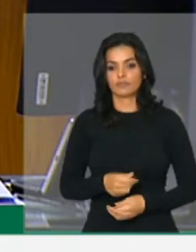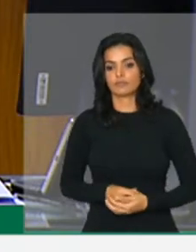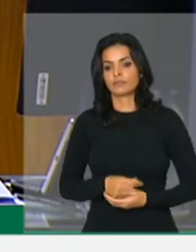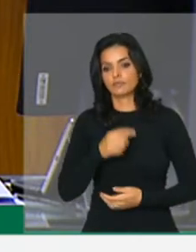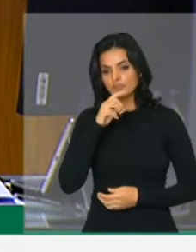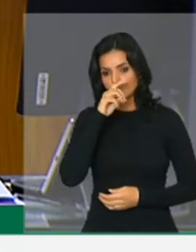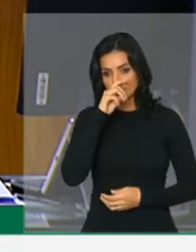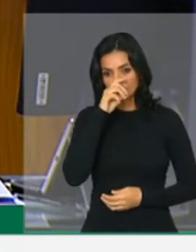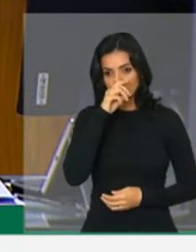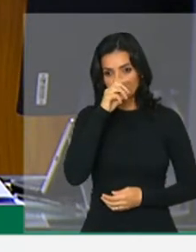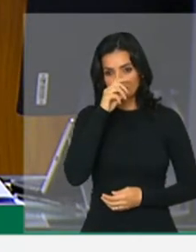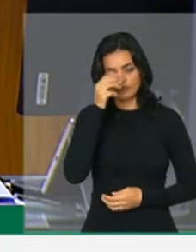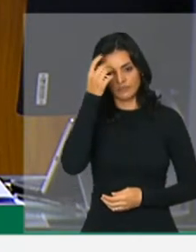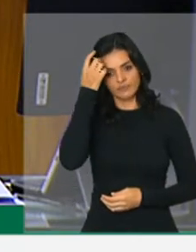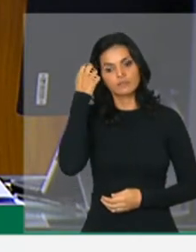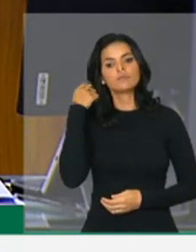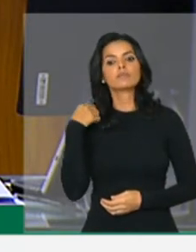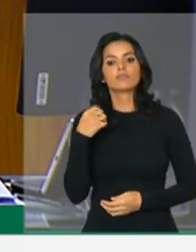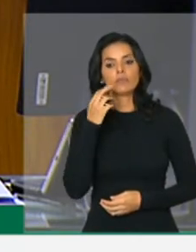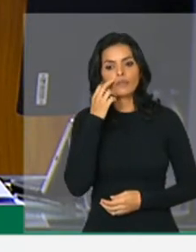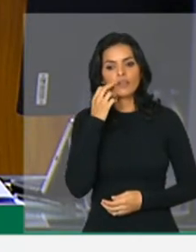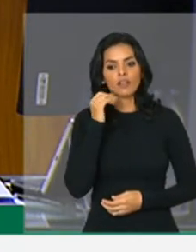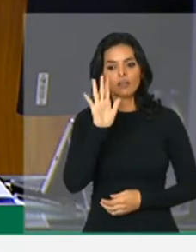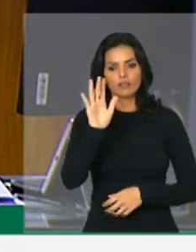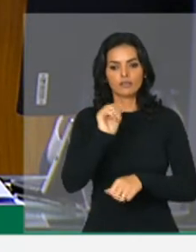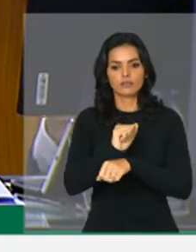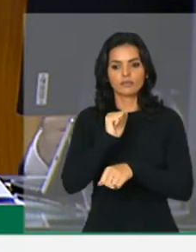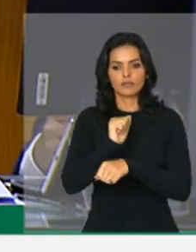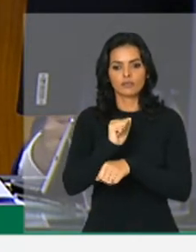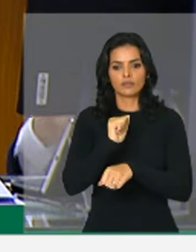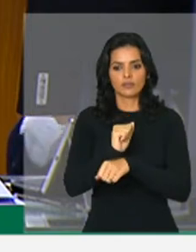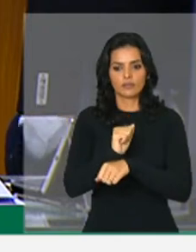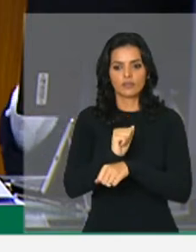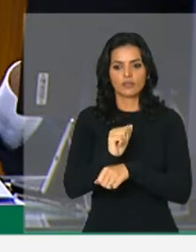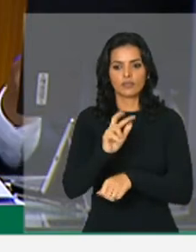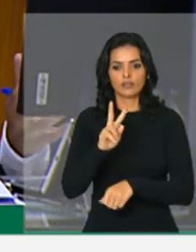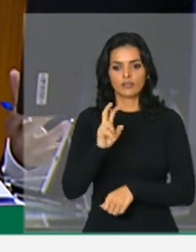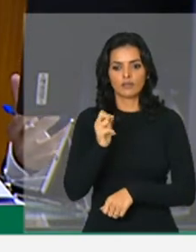UM MINUTO SÓ. PRAF PRAF [DEPUTADO]: O PDT,